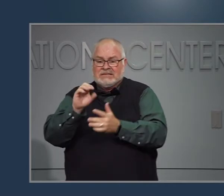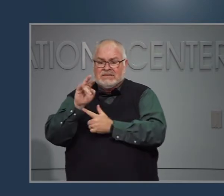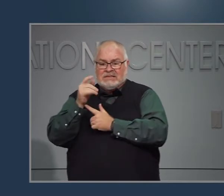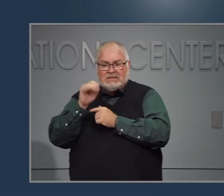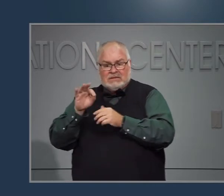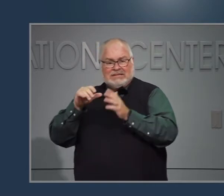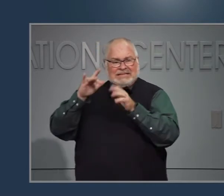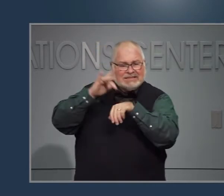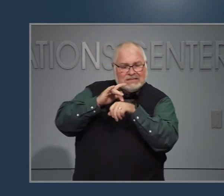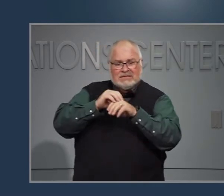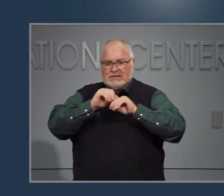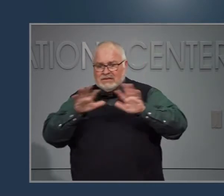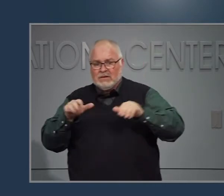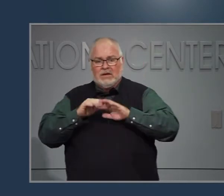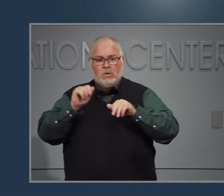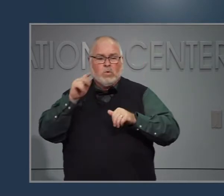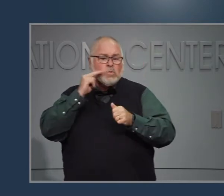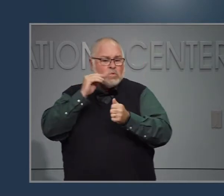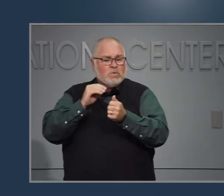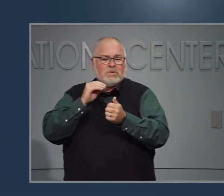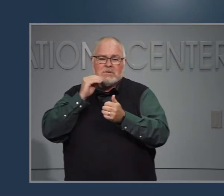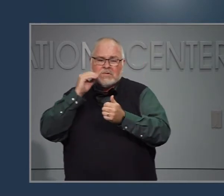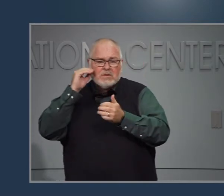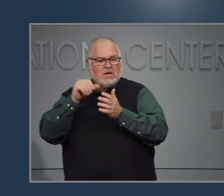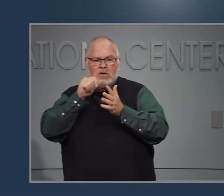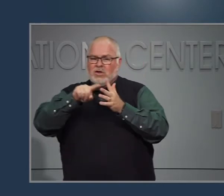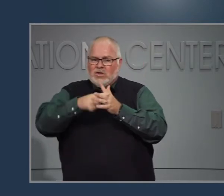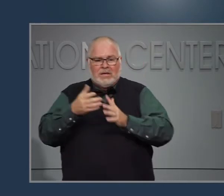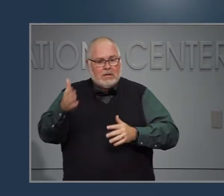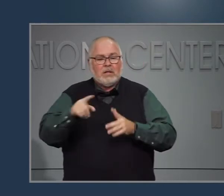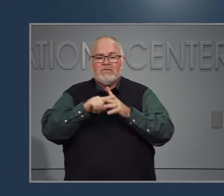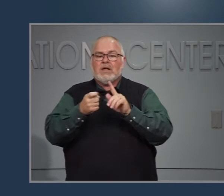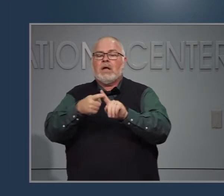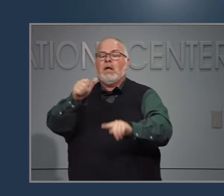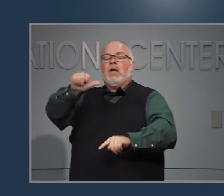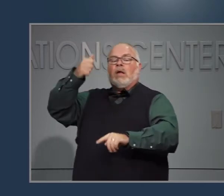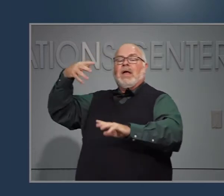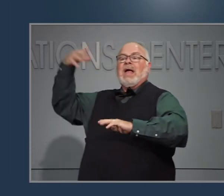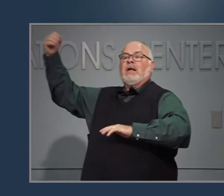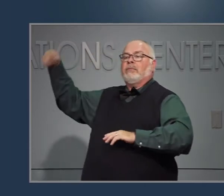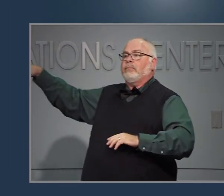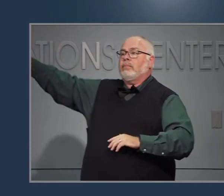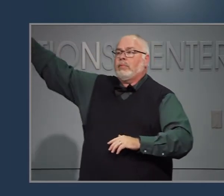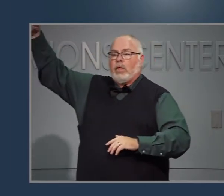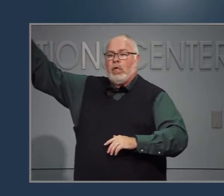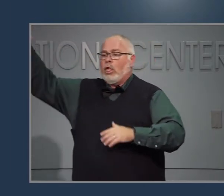diecinueve que llega aún así, no empezó en otro lado, y es por eso que todos en Carolina